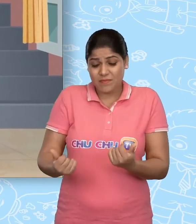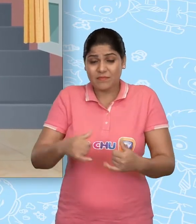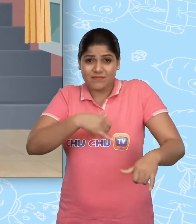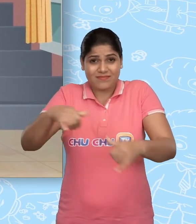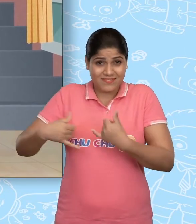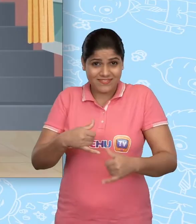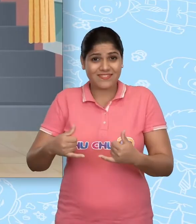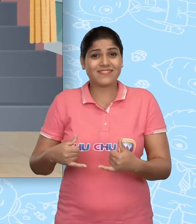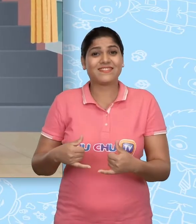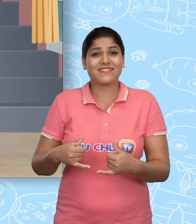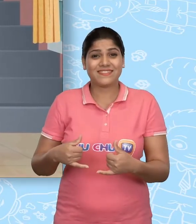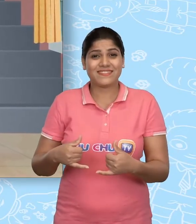मै अभी खेल रहा हूँ